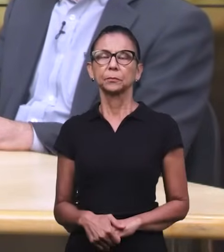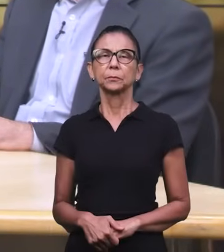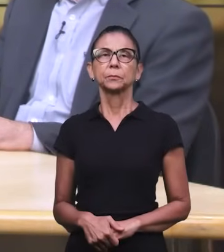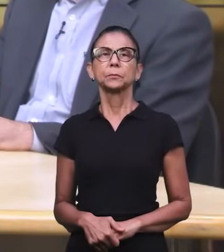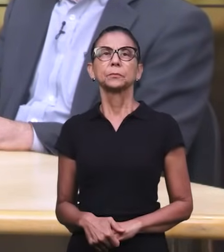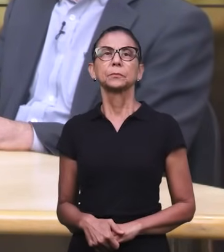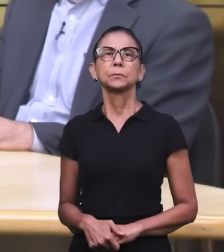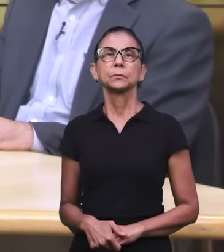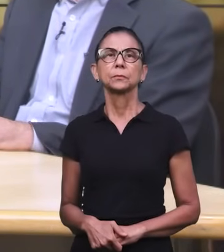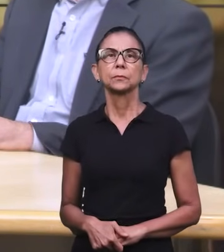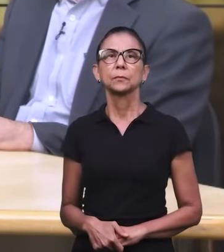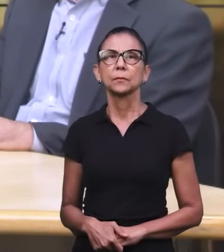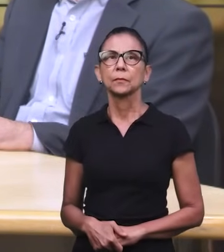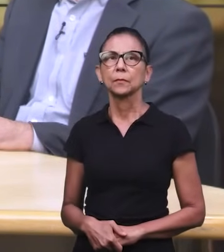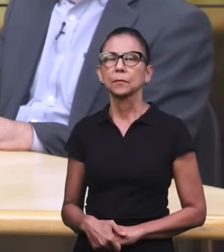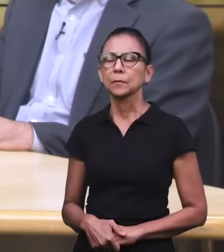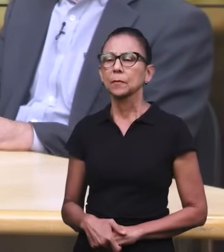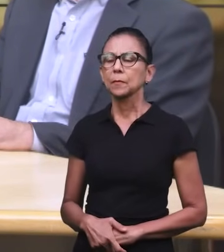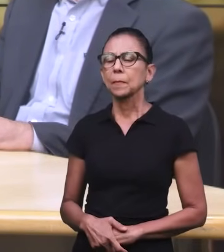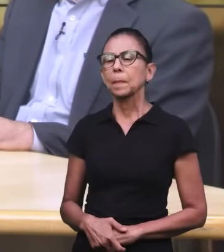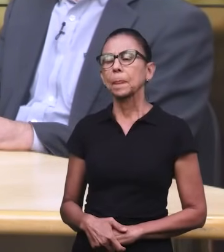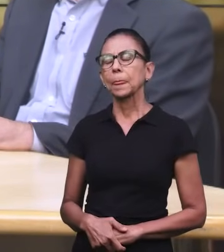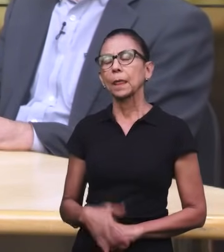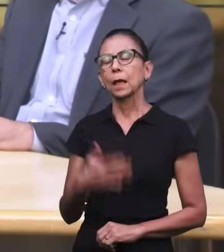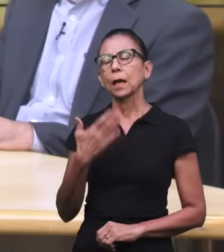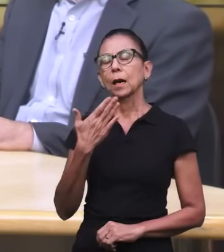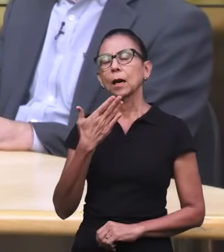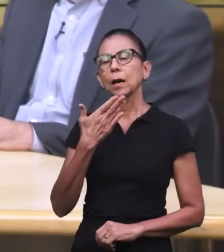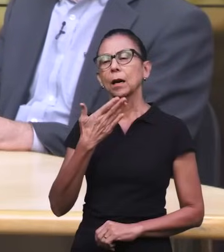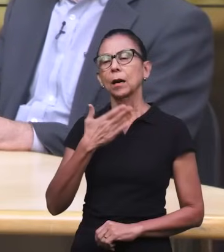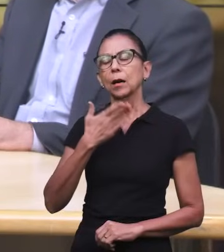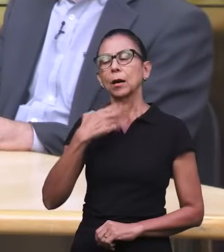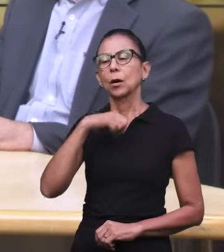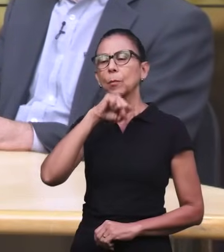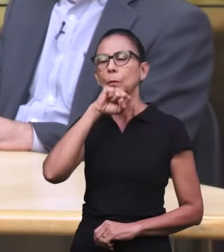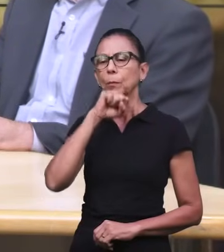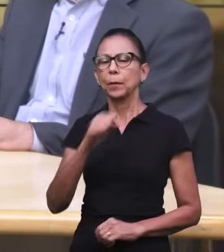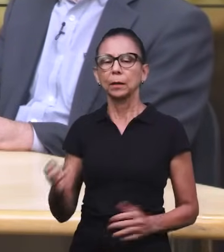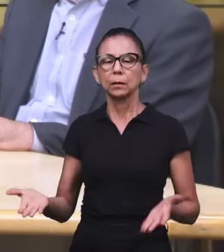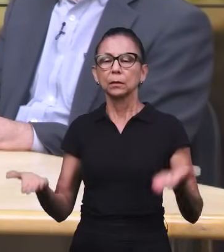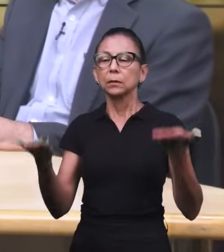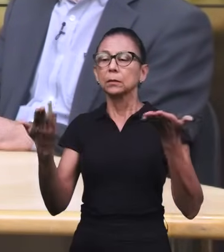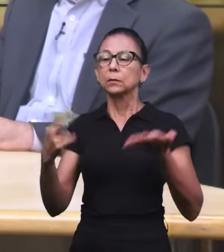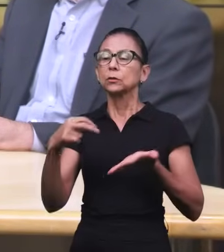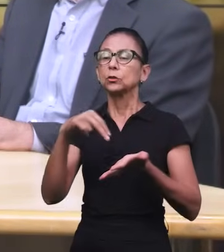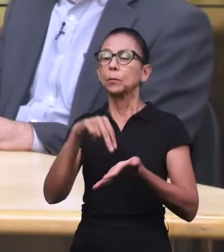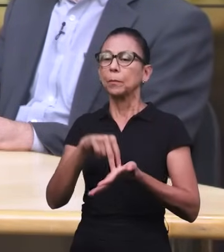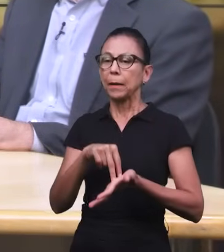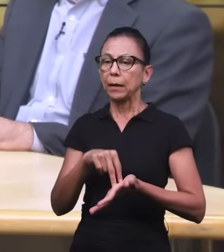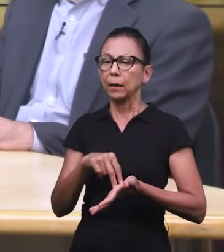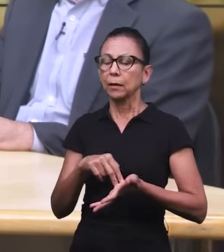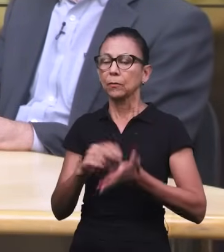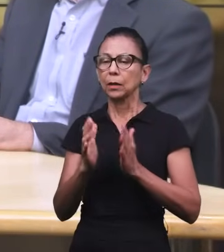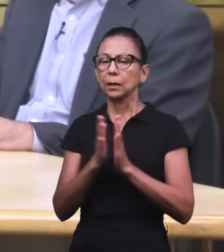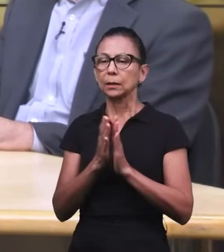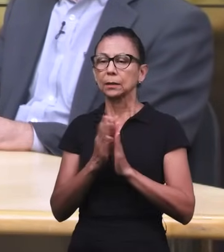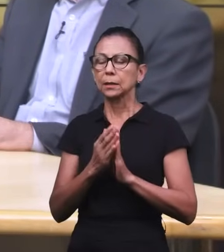todo mundo para ficar em pé agrade a comida orava ao Senhor aí sentava todo mundo e se por acaso a